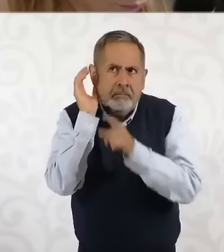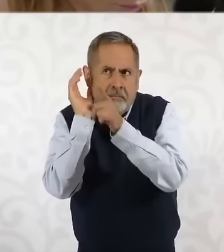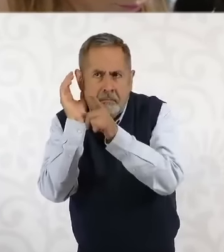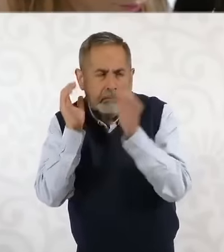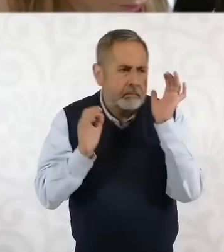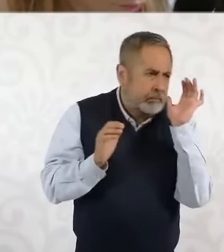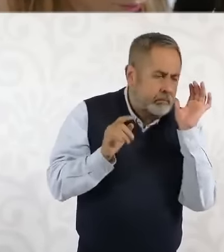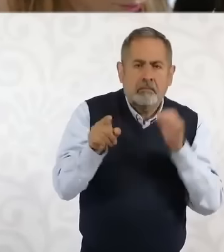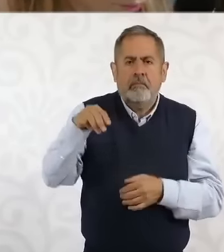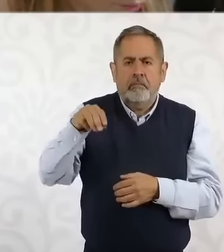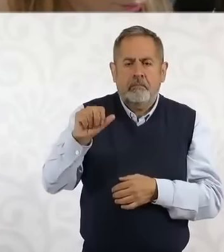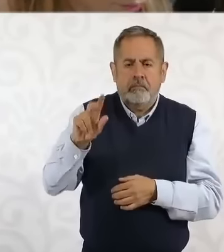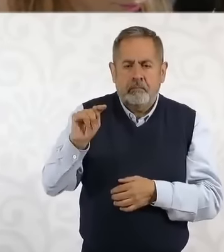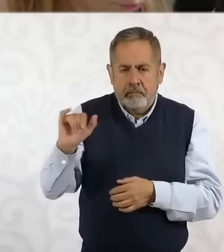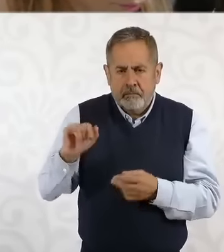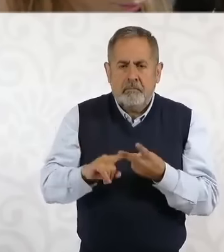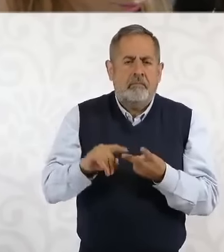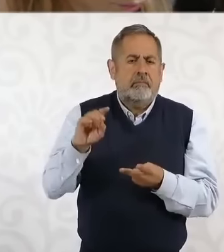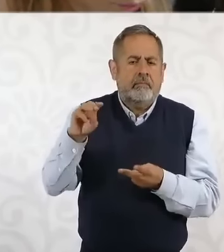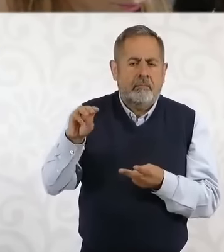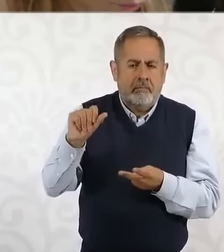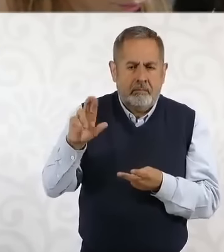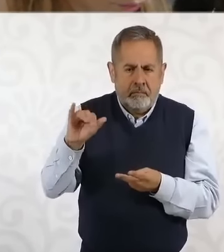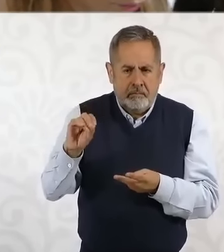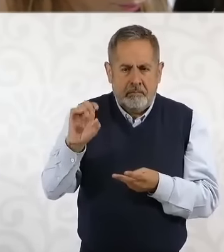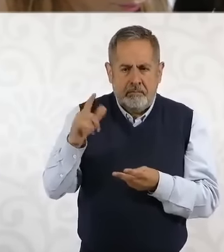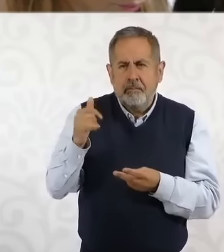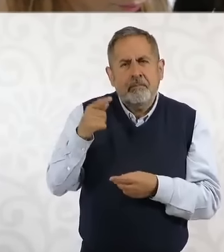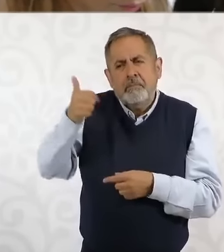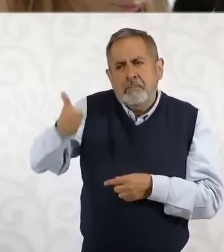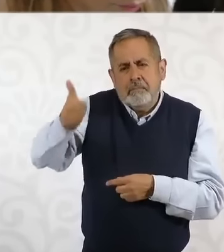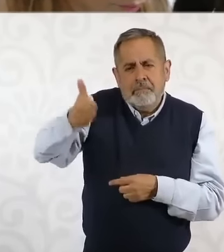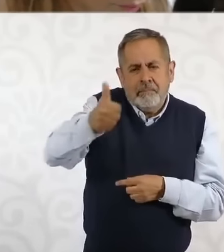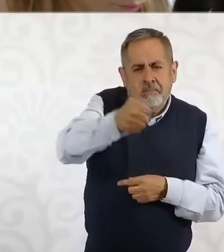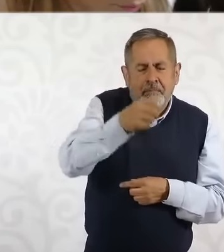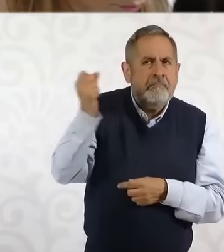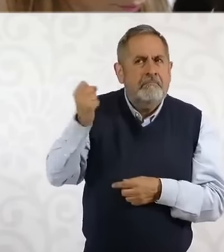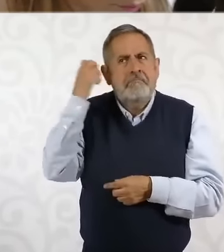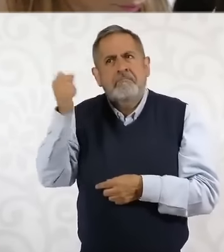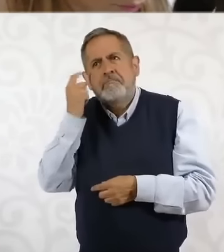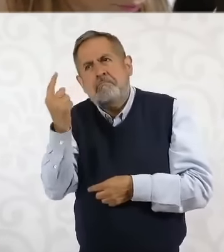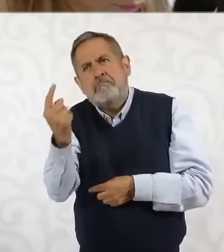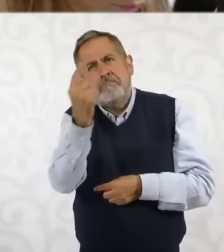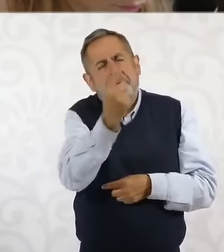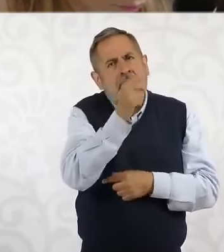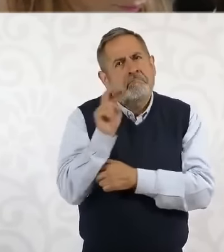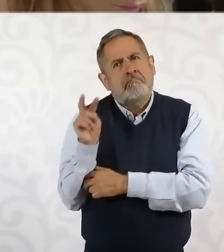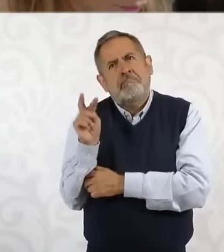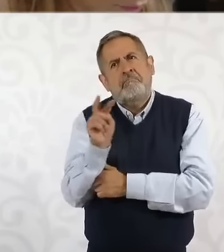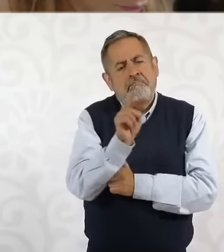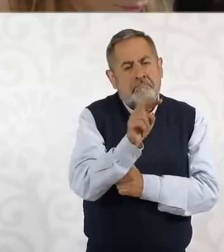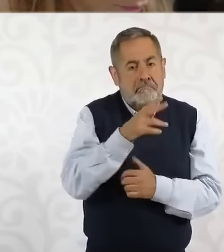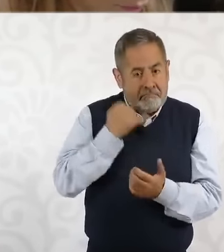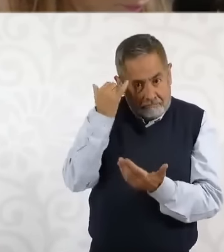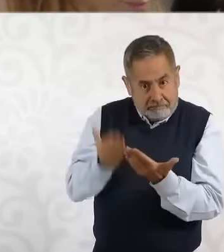Martí Bates, a Mario Delgado, hemos escuchado los las exposiciones. El planteamiento es que,